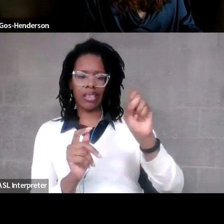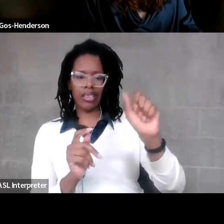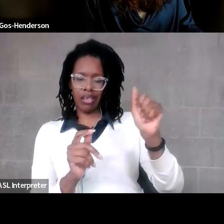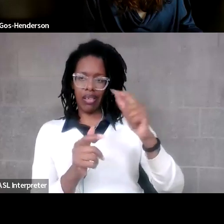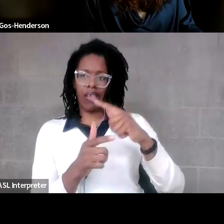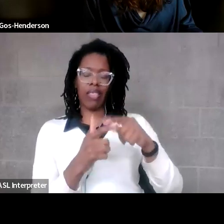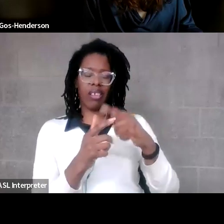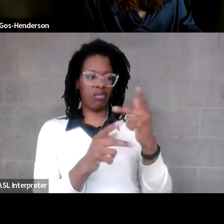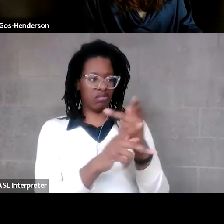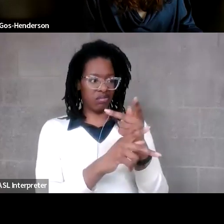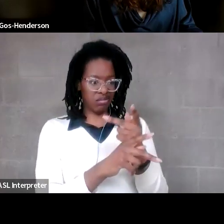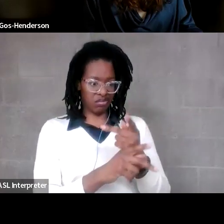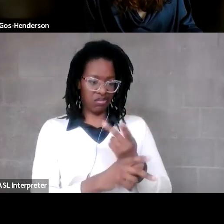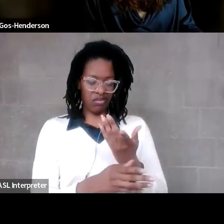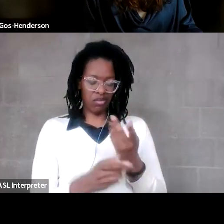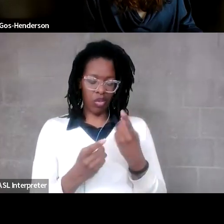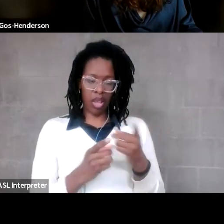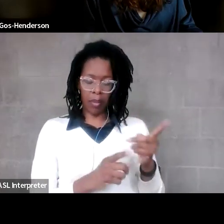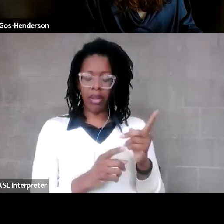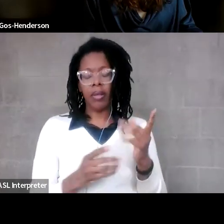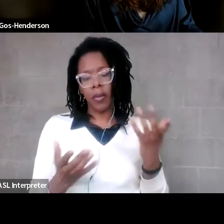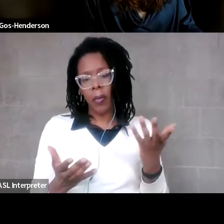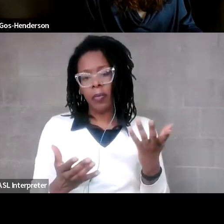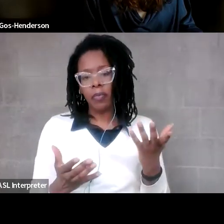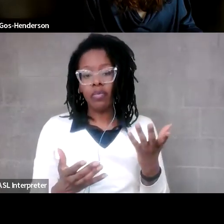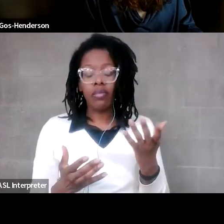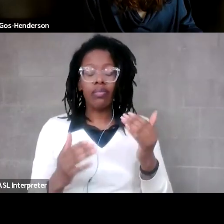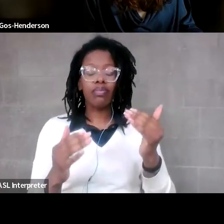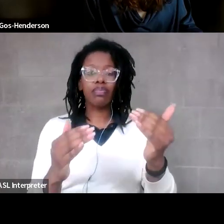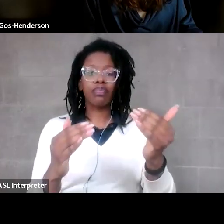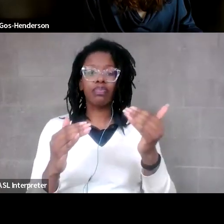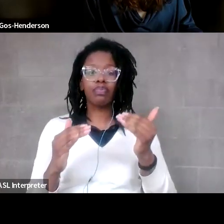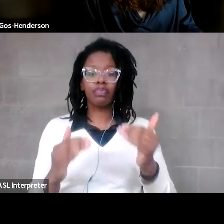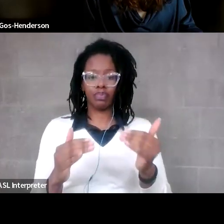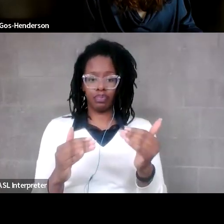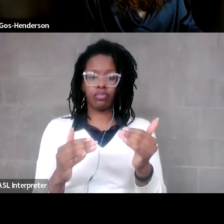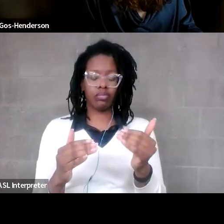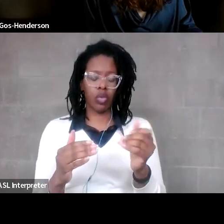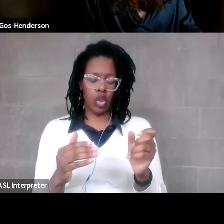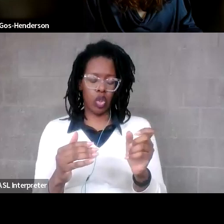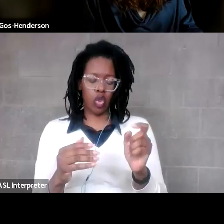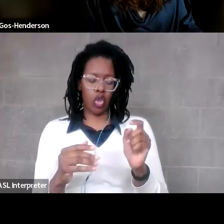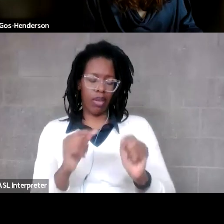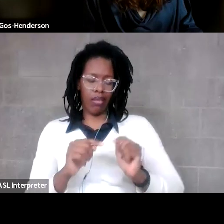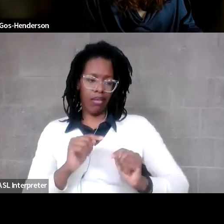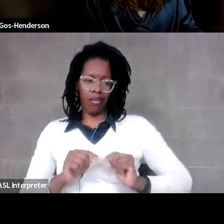Tal vez podamos hacer eso por ustedes. Entonces pasemos y hablemos, regresando a las citas sin cita previa.